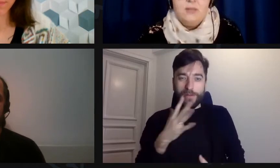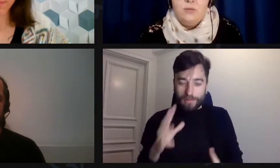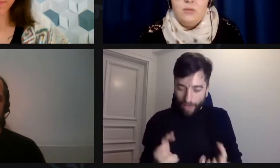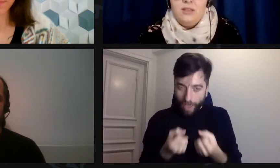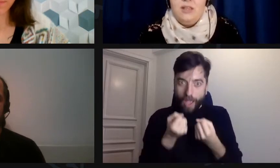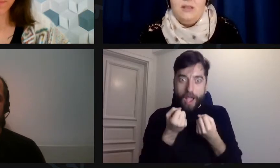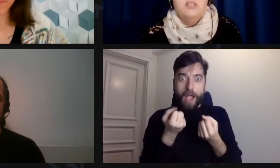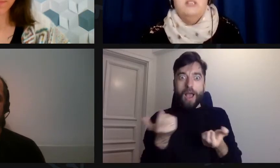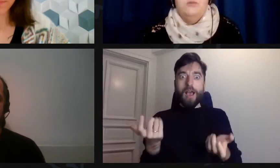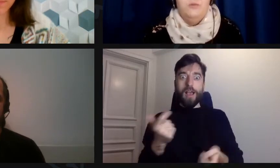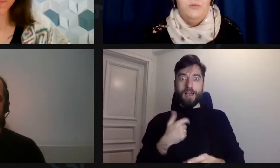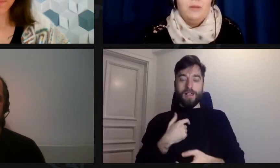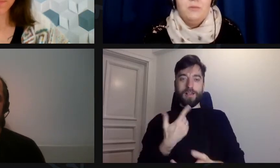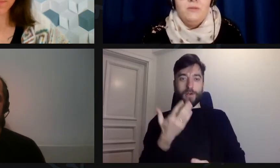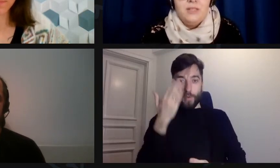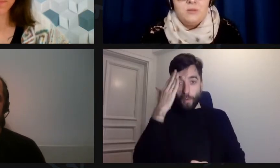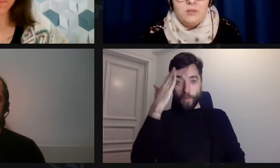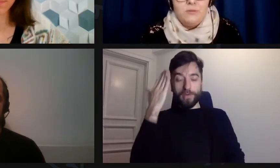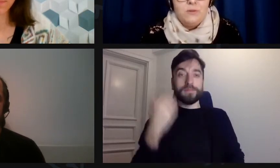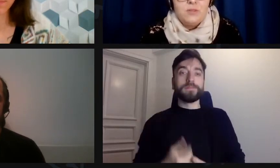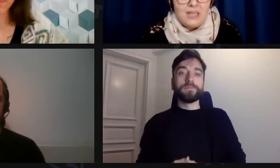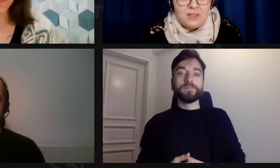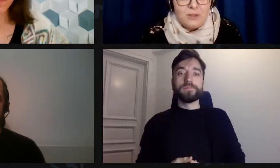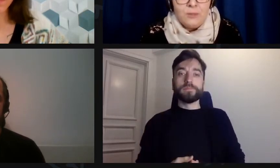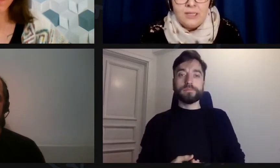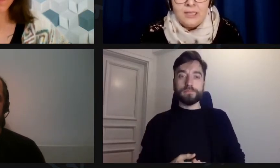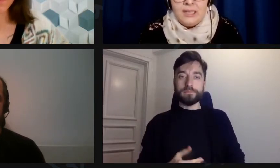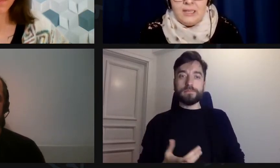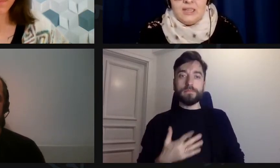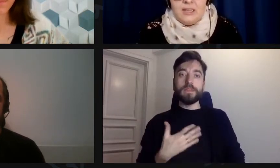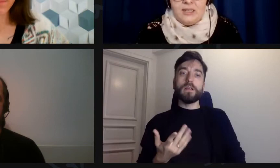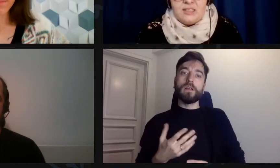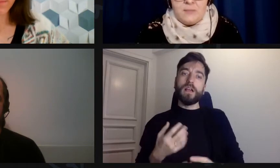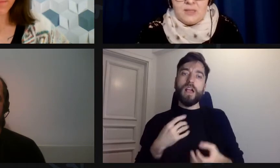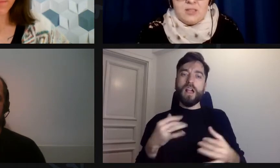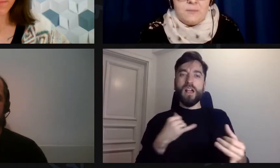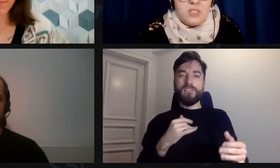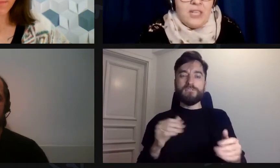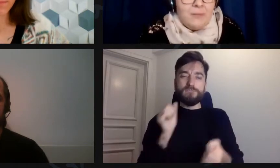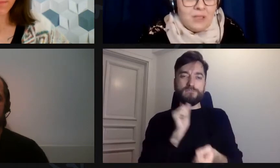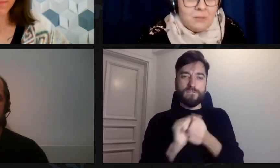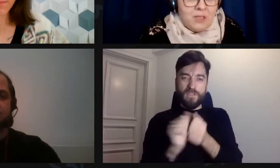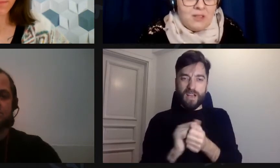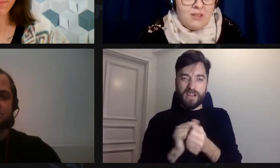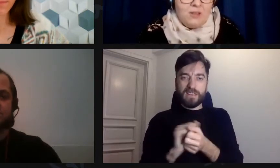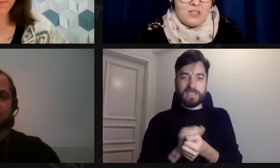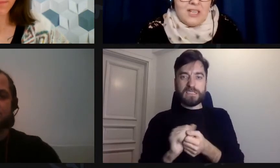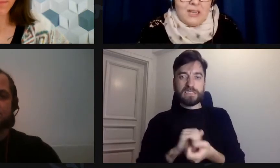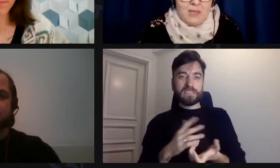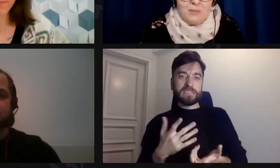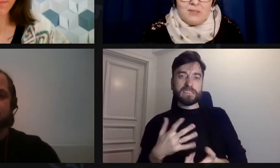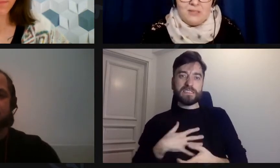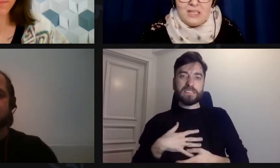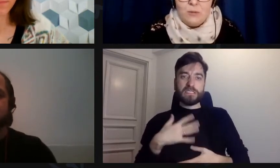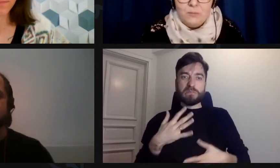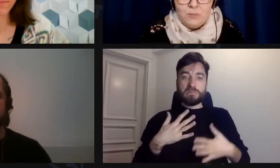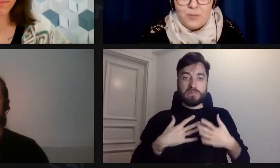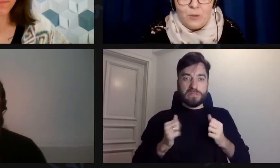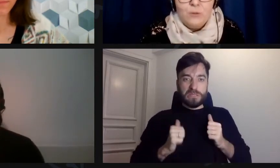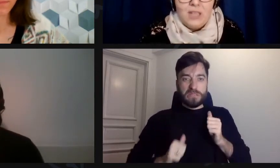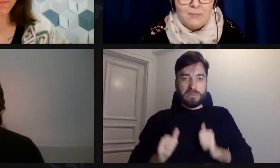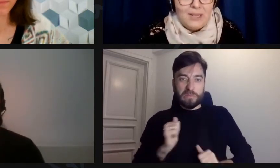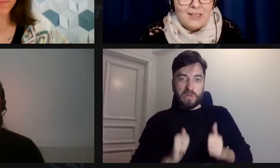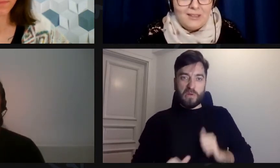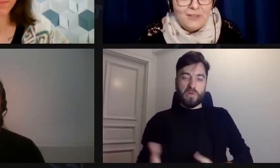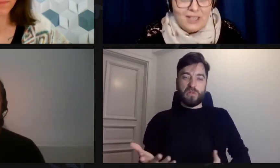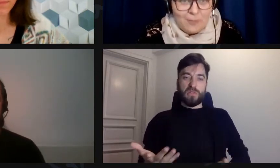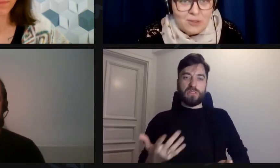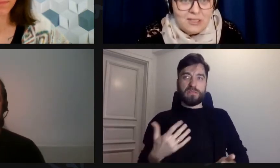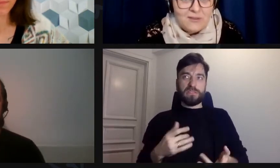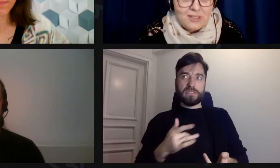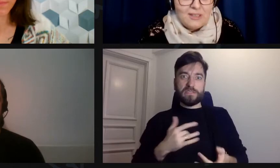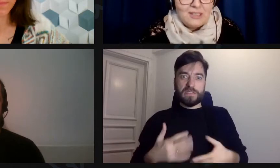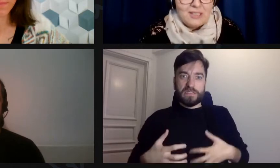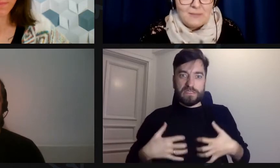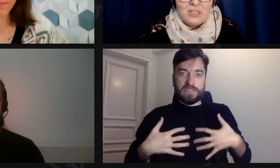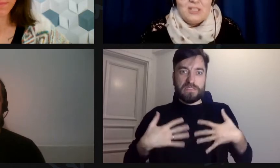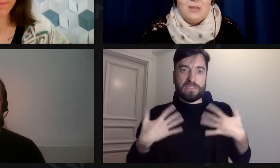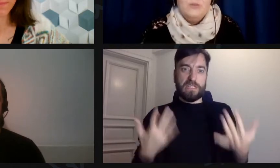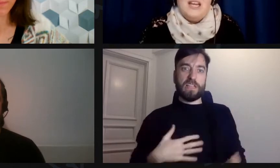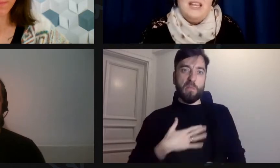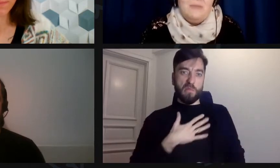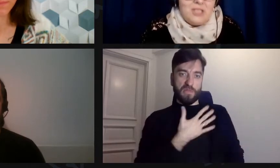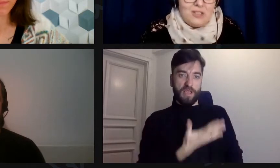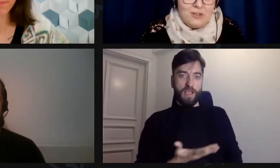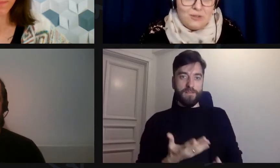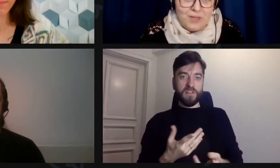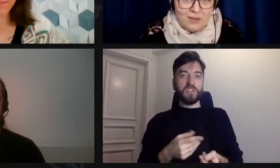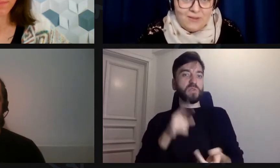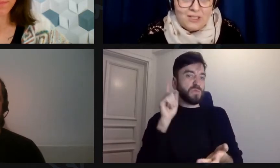Walczą z własna frustracją, z nieprzyjemnym doznaniem, całym negatywnym pakunkiem z tym, że im się nie udaje czegoś opanować.